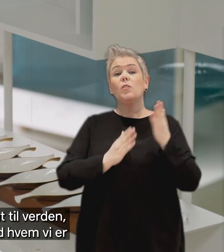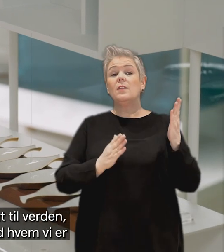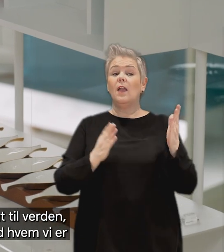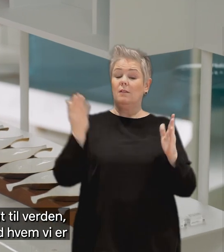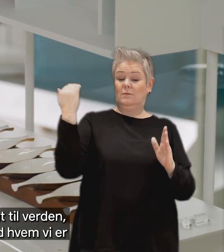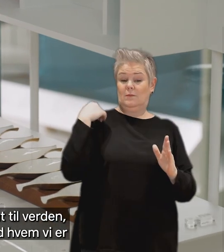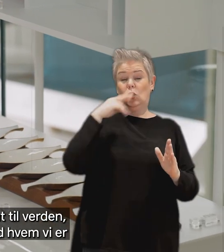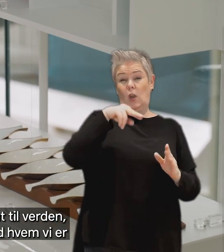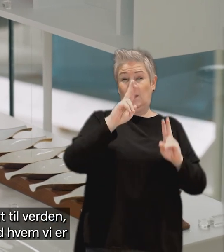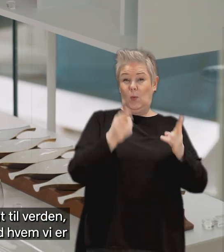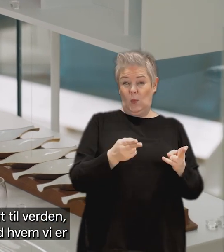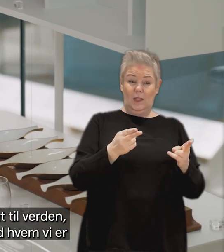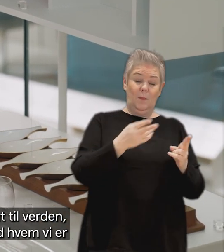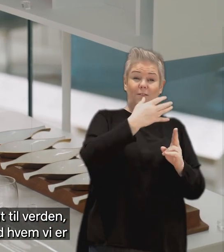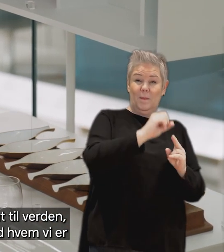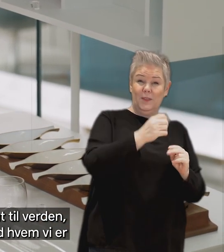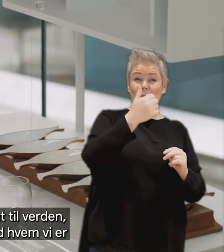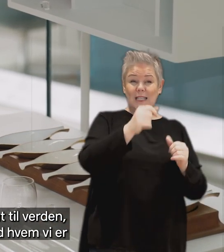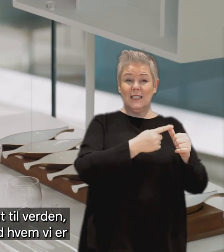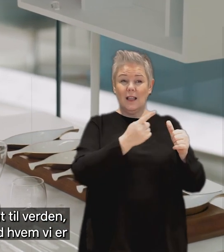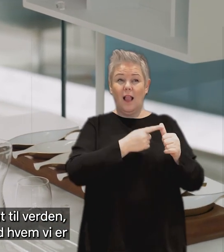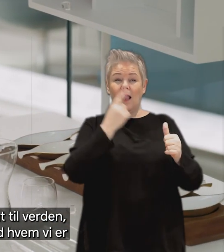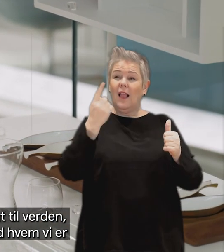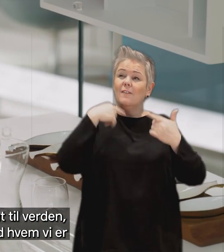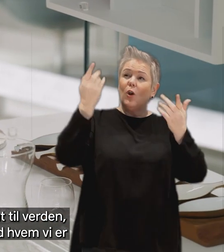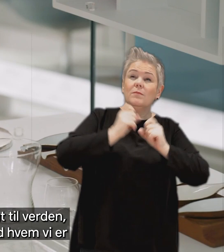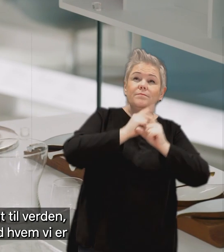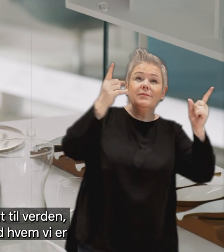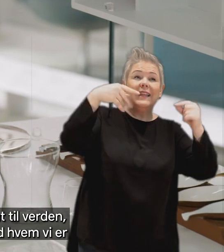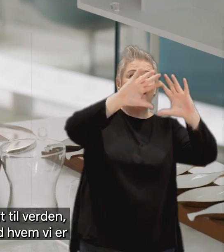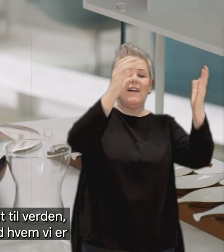for å kommunisere noe ut til verden, så forteller vi til enhver tid hvem vi er